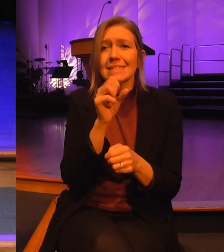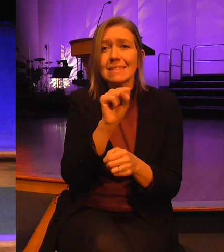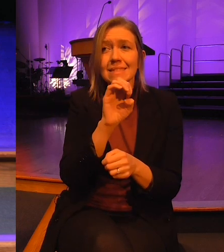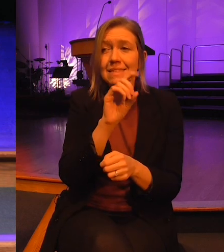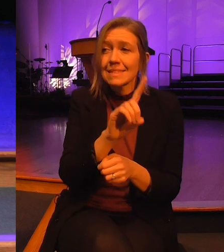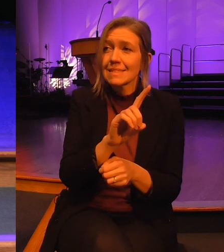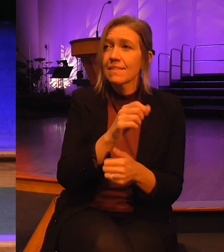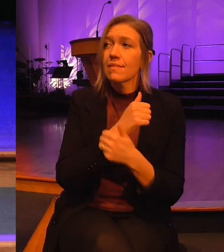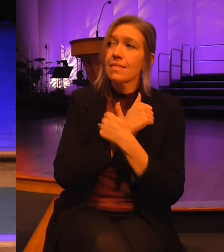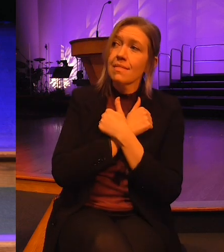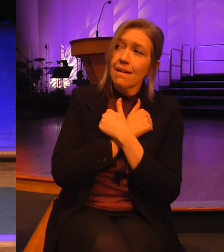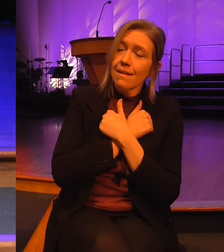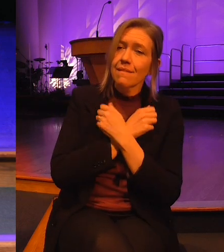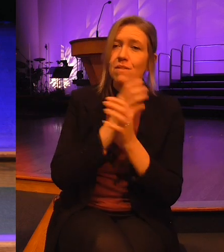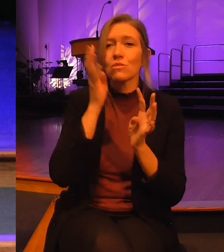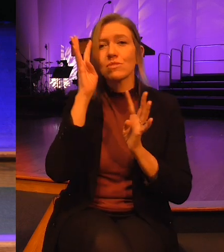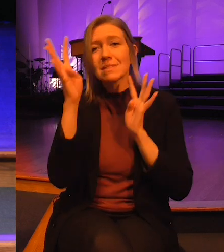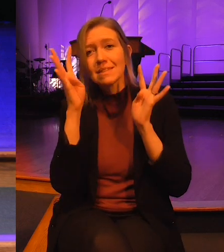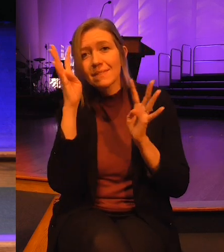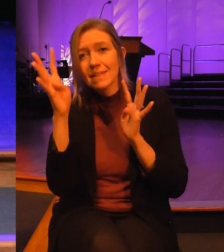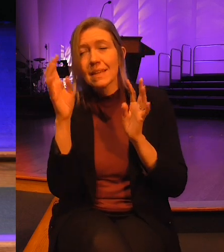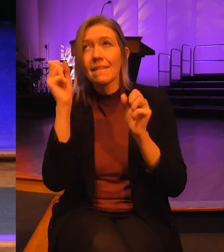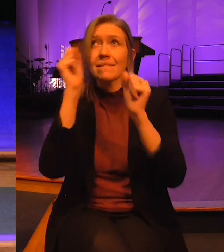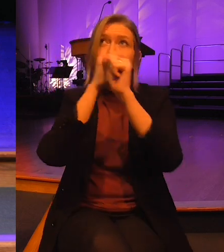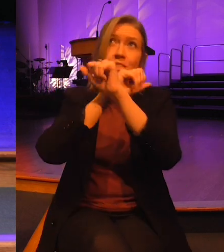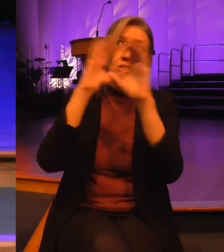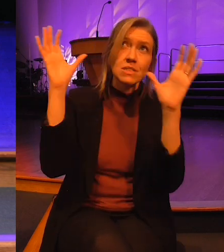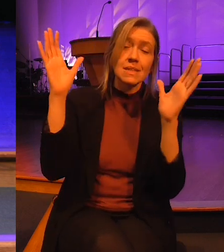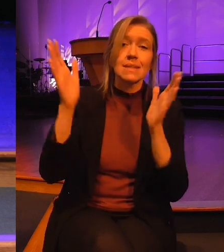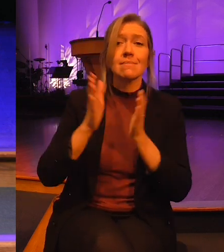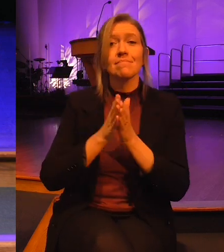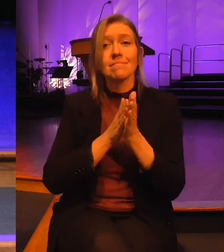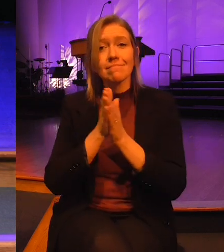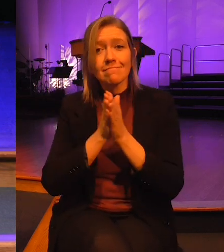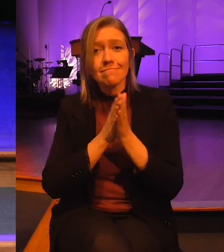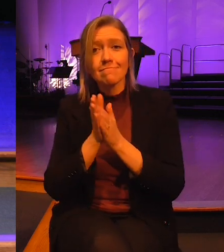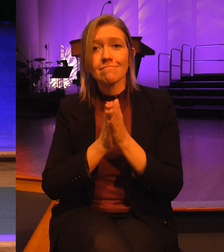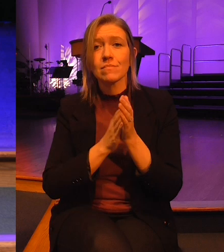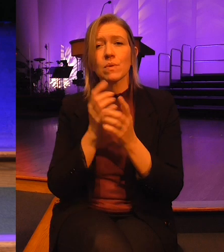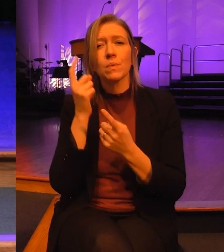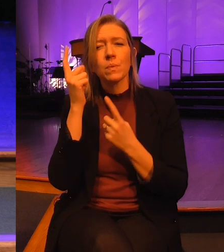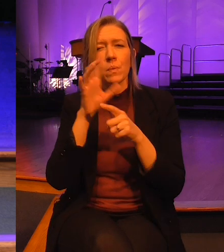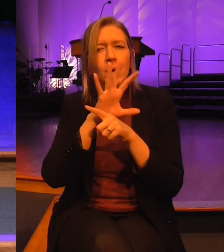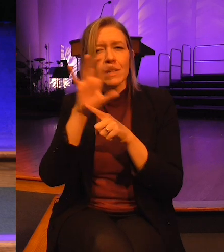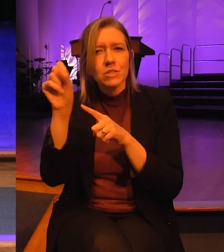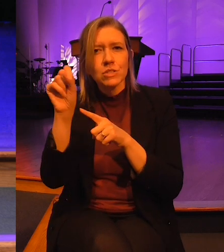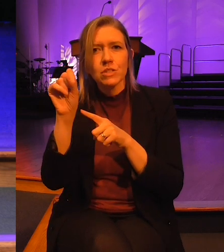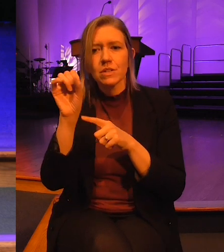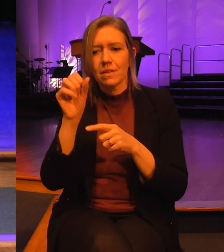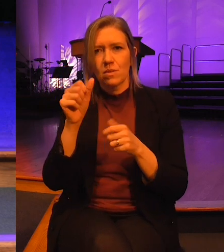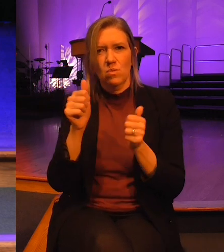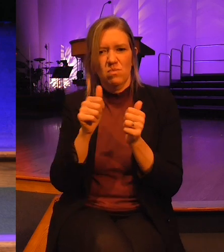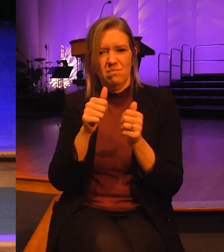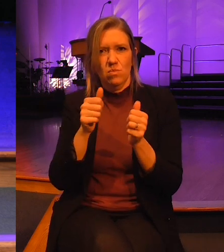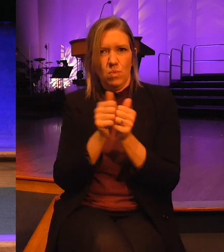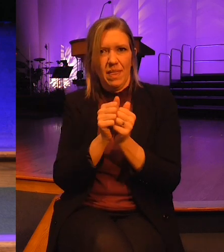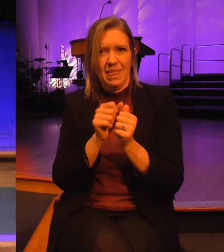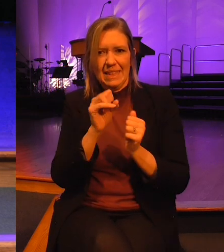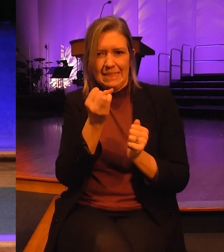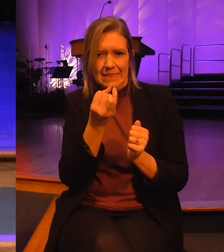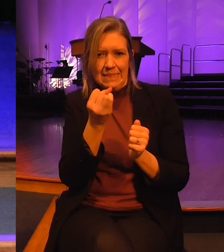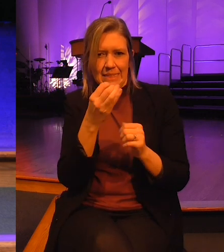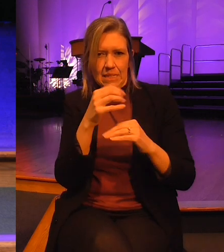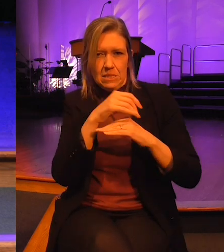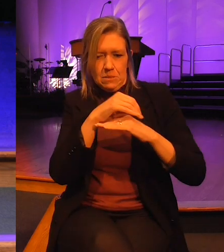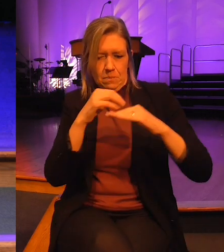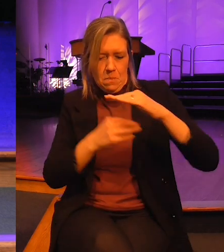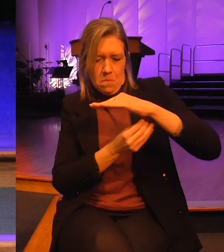visión de pasión y de Maravilla bajo el semillero de la tierra de nuestra